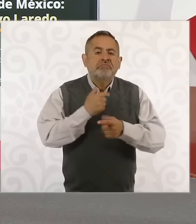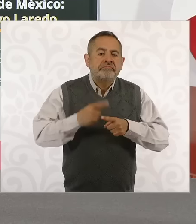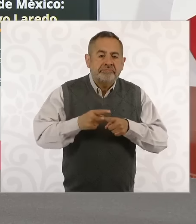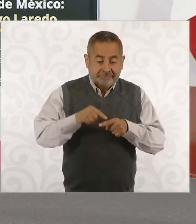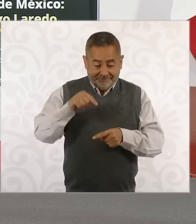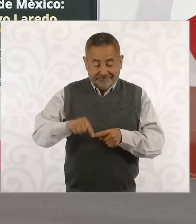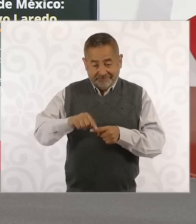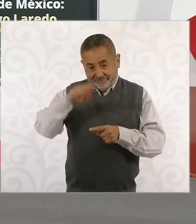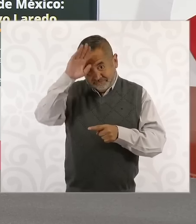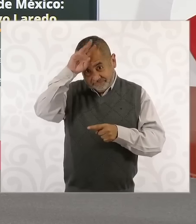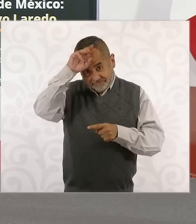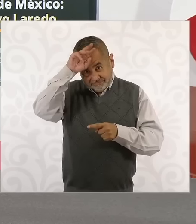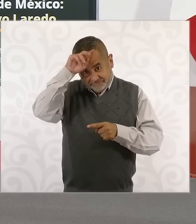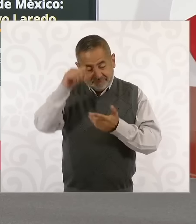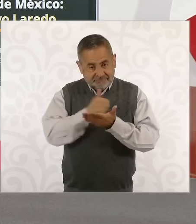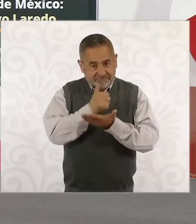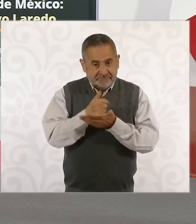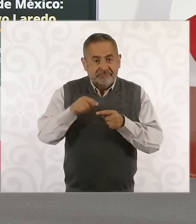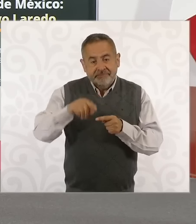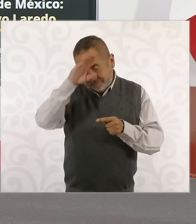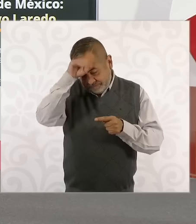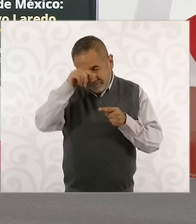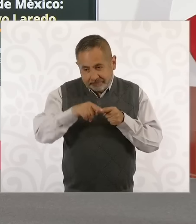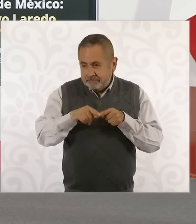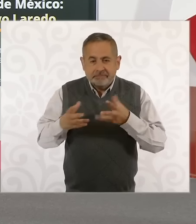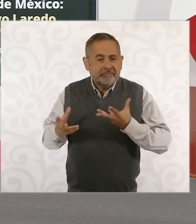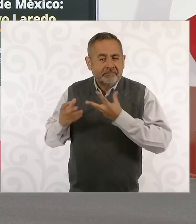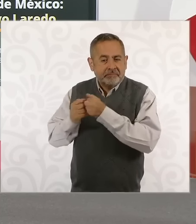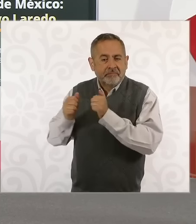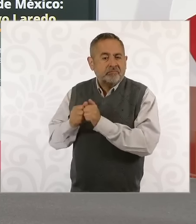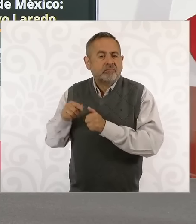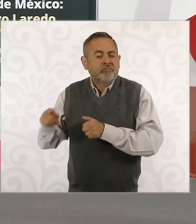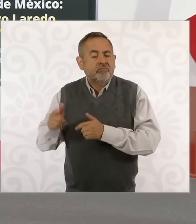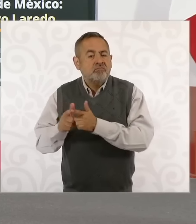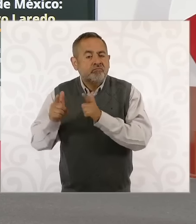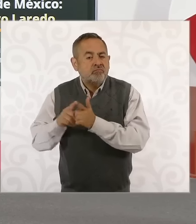en términos del trabajo que se ha estado haciendo en conjunto con el agrupamiento de de ingenieros